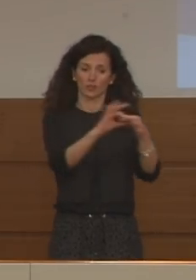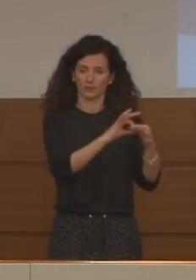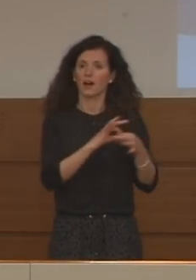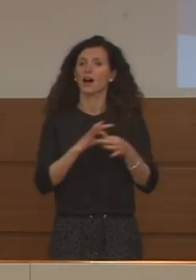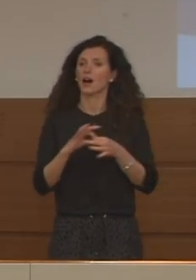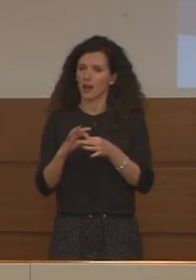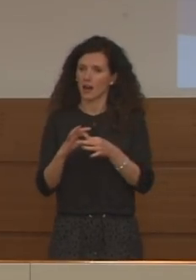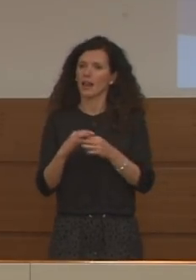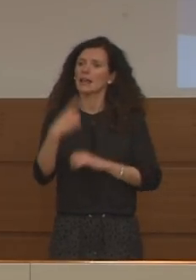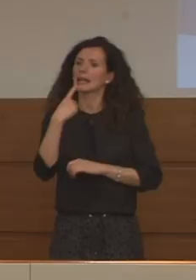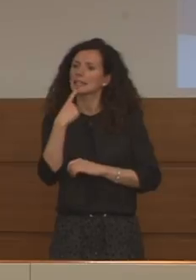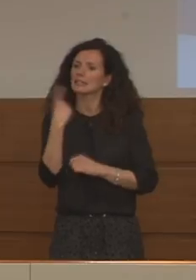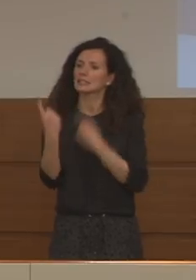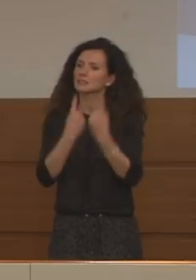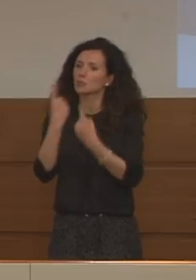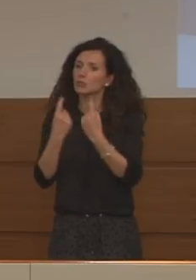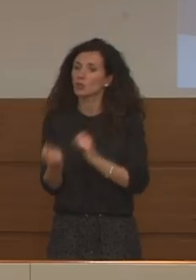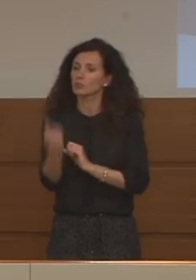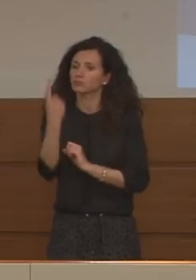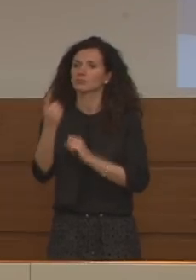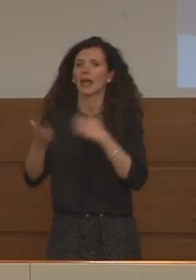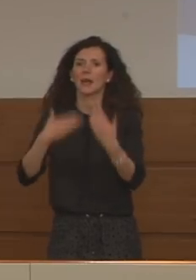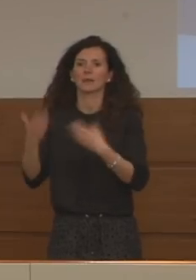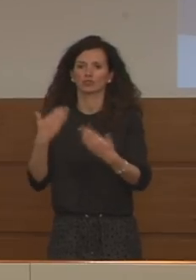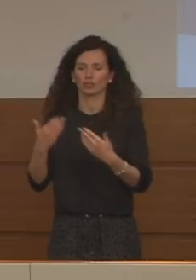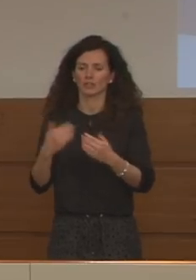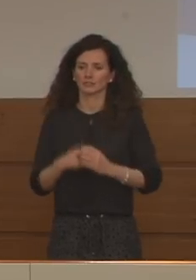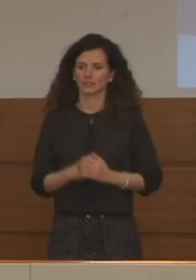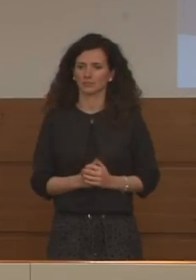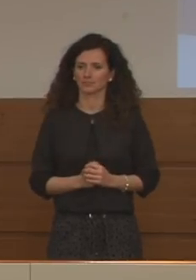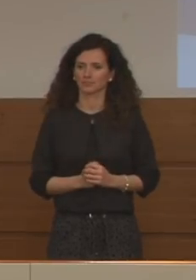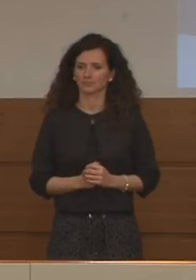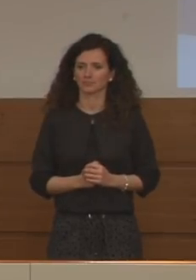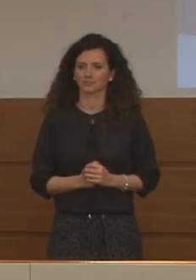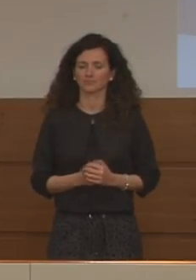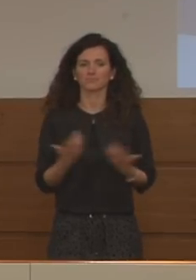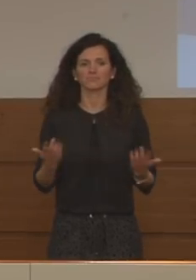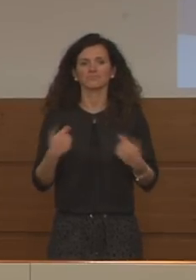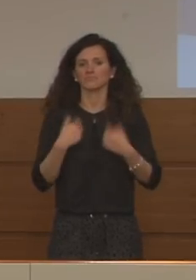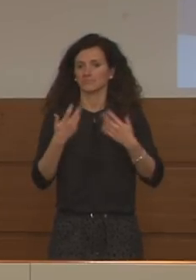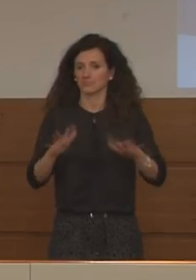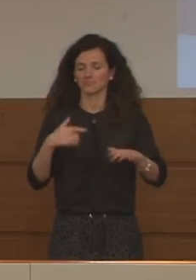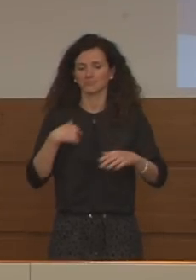colpito da altre emergenze. Mi fermerei qui, darei la parola al